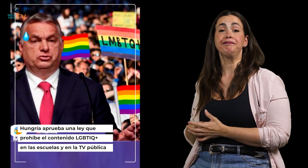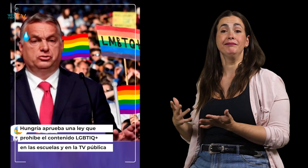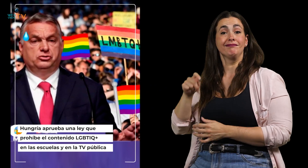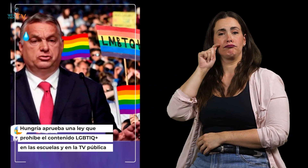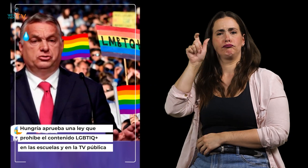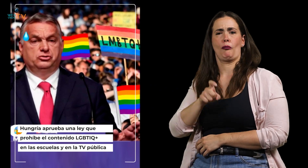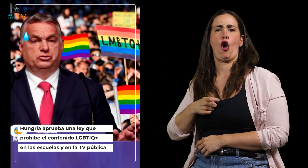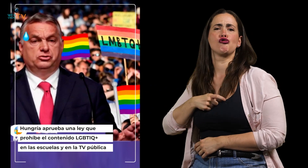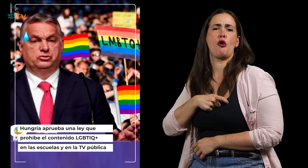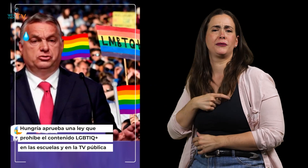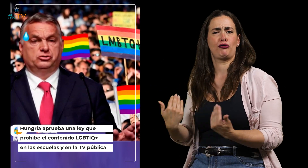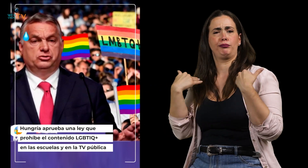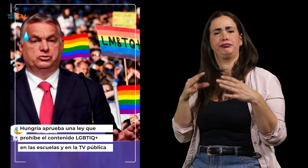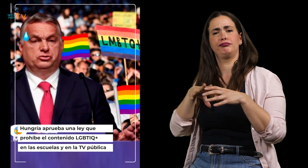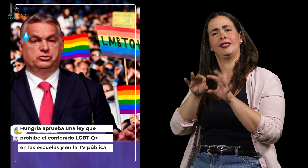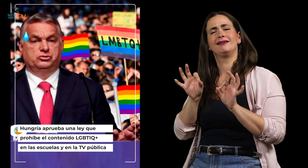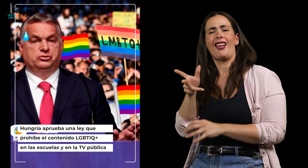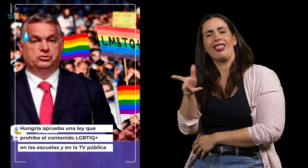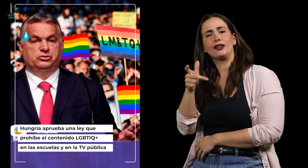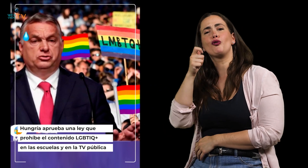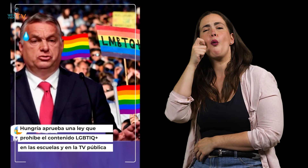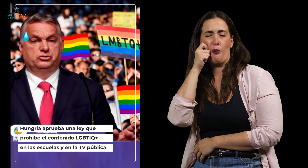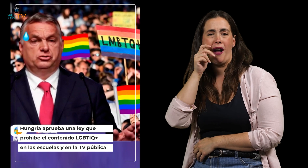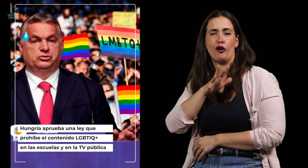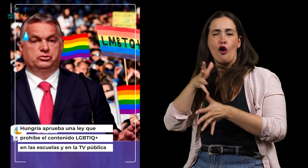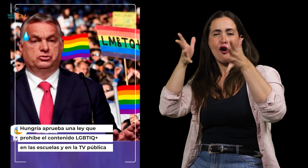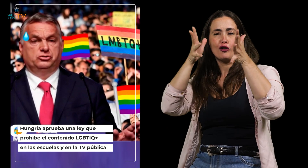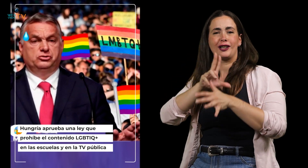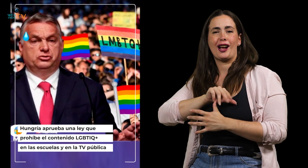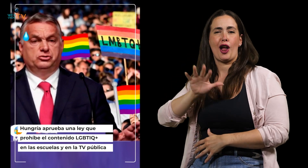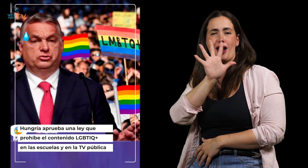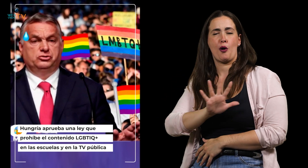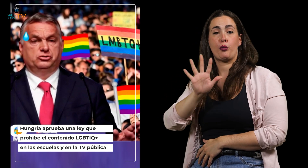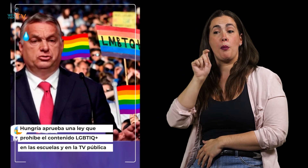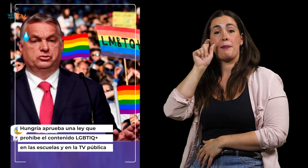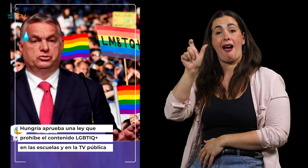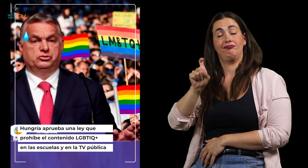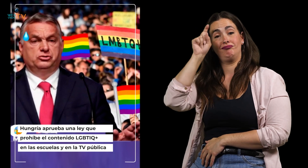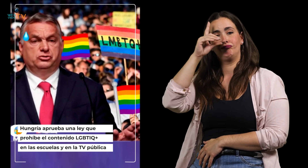En el mismo sentido, la comisionada de derechos humanos del Consejo de Europa,